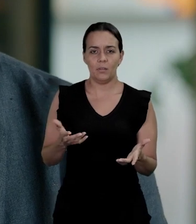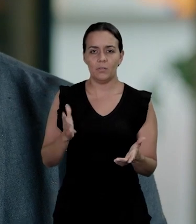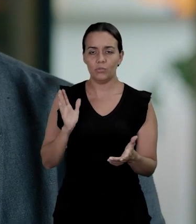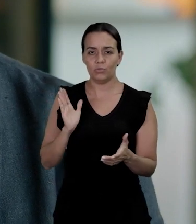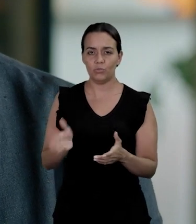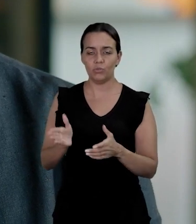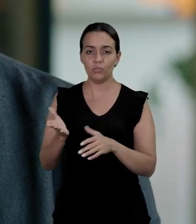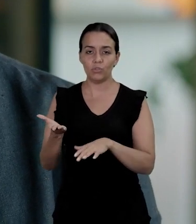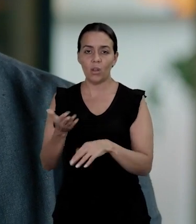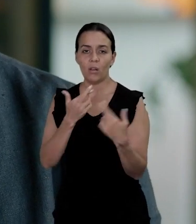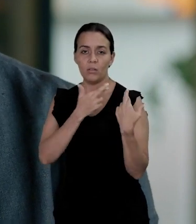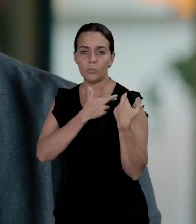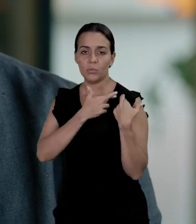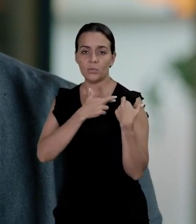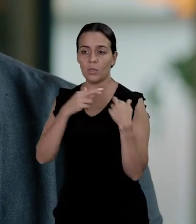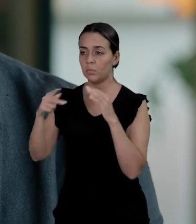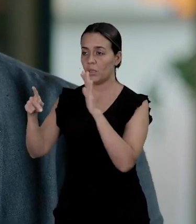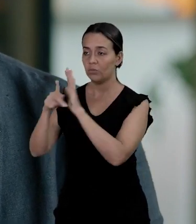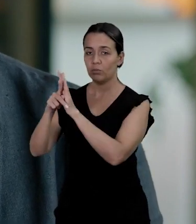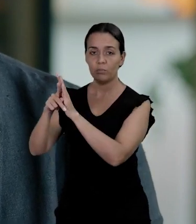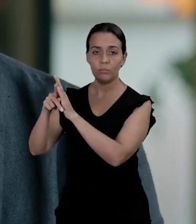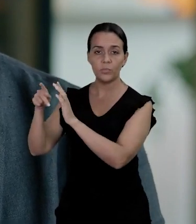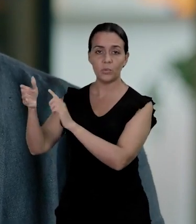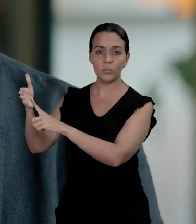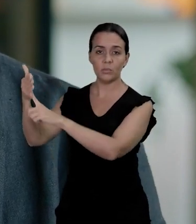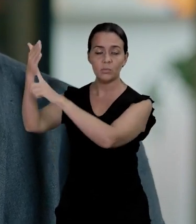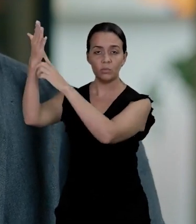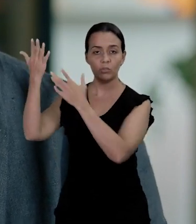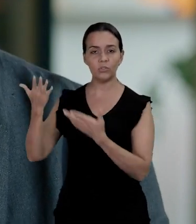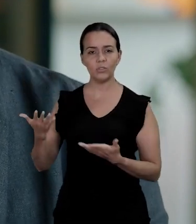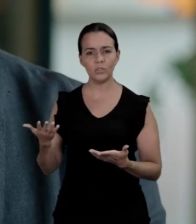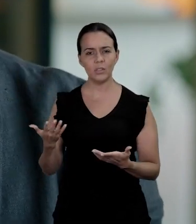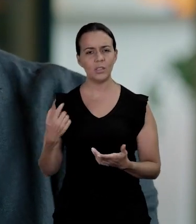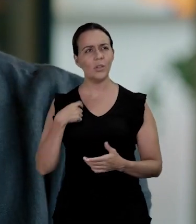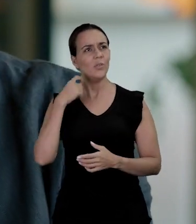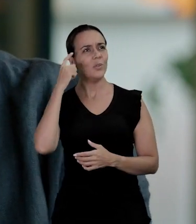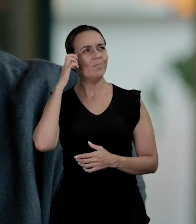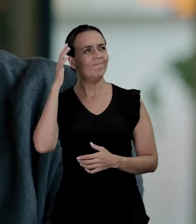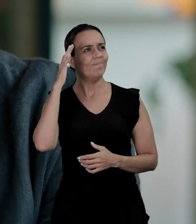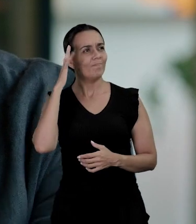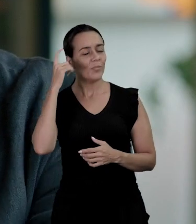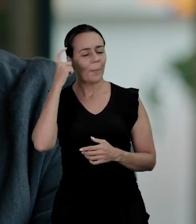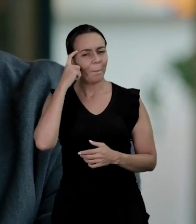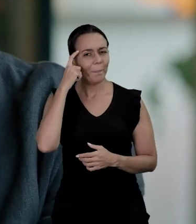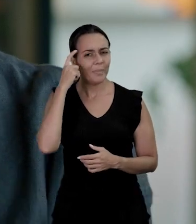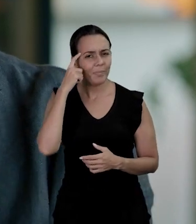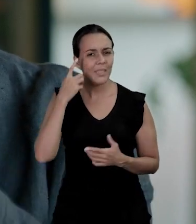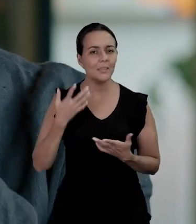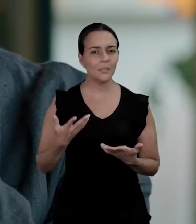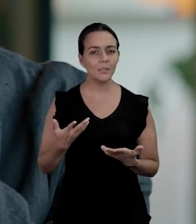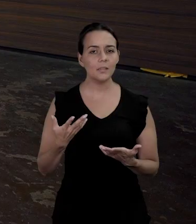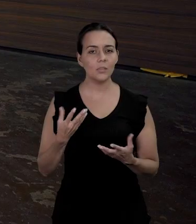das pessoas que trabalham com a arte e com a criação, para além da produção dos seus produtos,